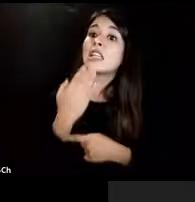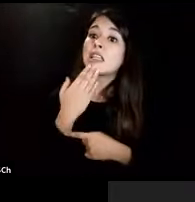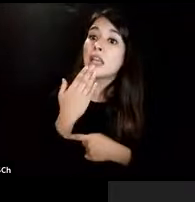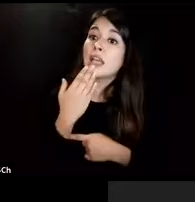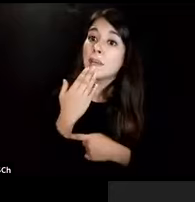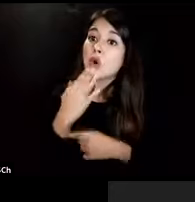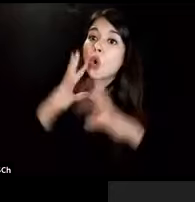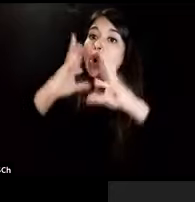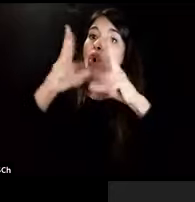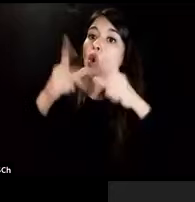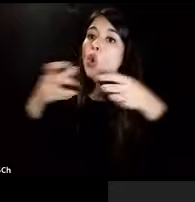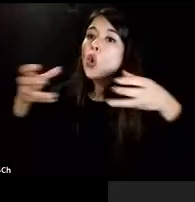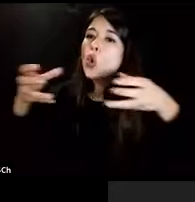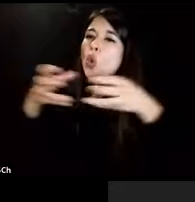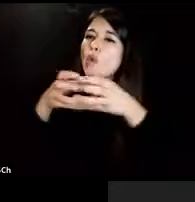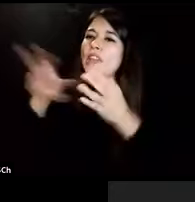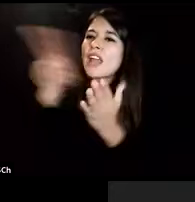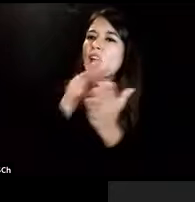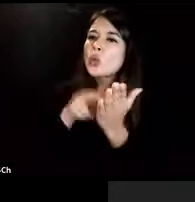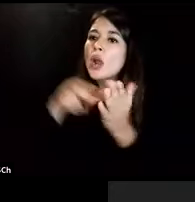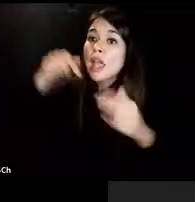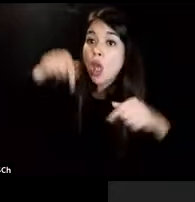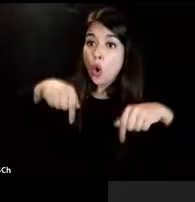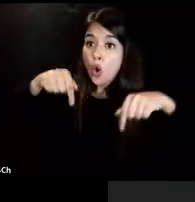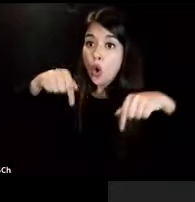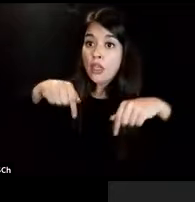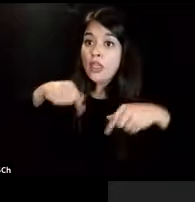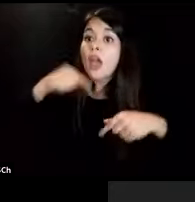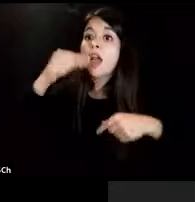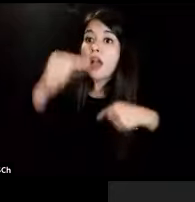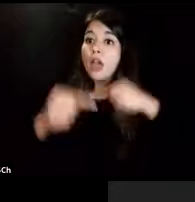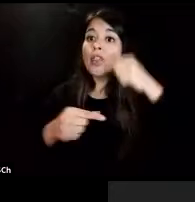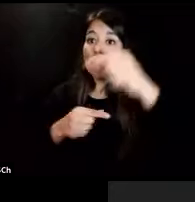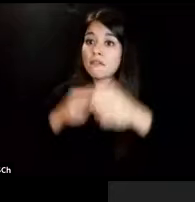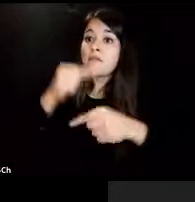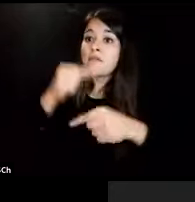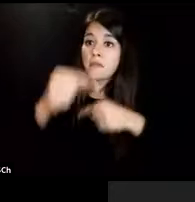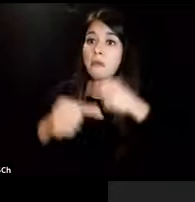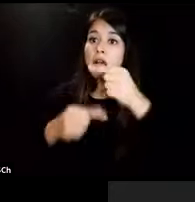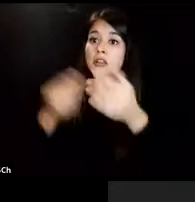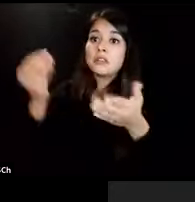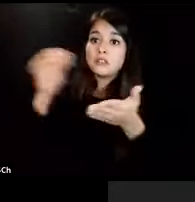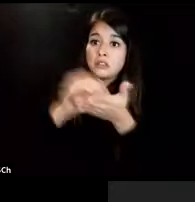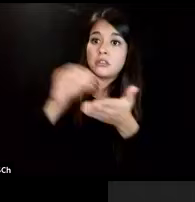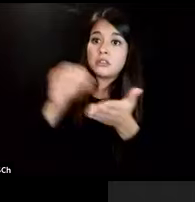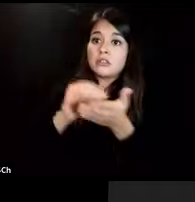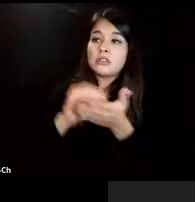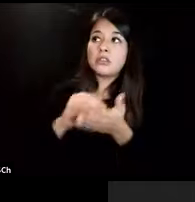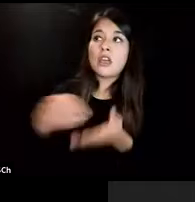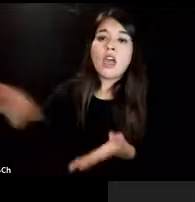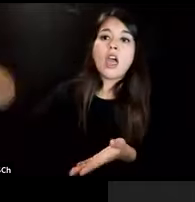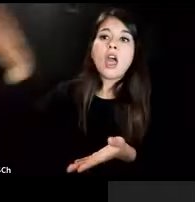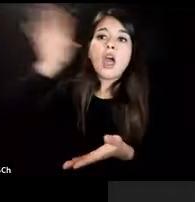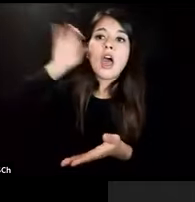que el día de hoy cada vez se vuelven más presentes, y donde el audiolibro también puede ser un gran aporte.